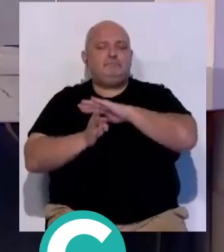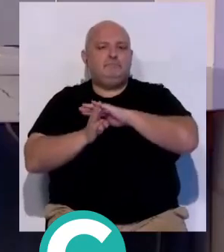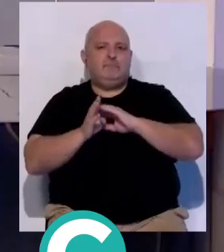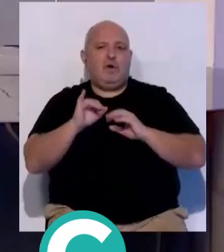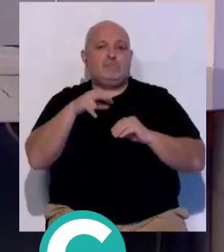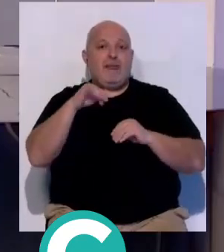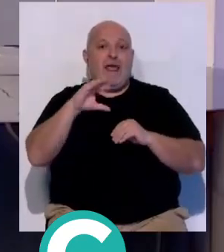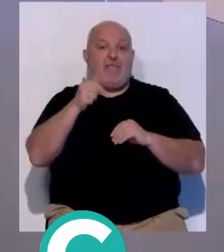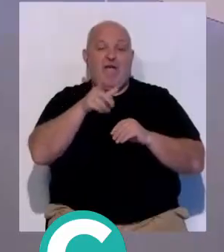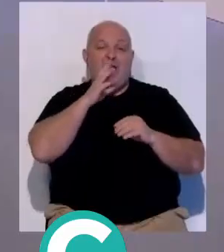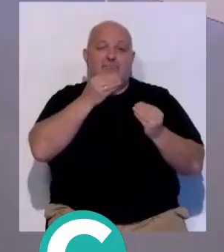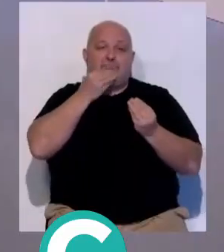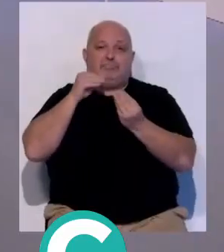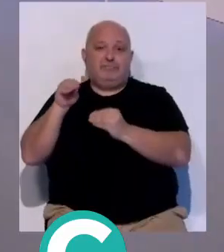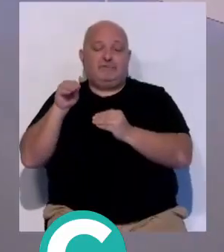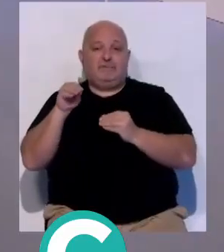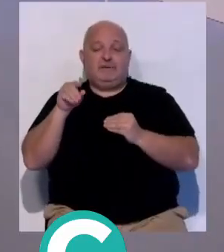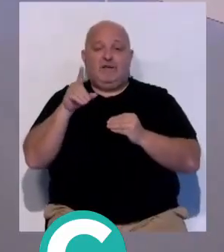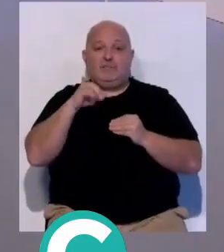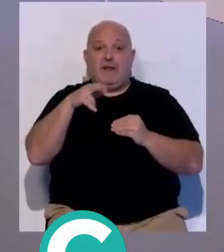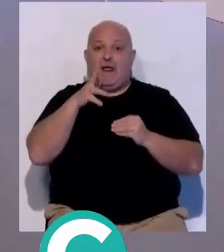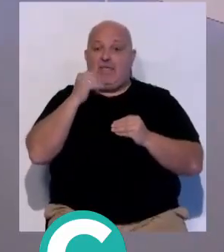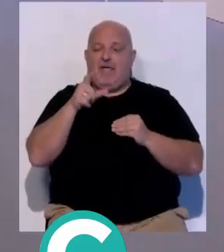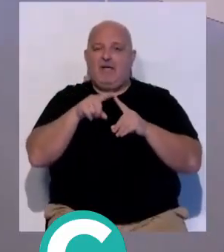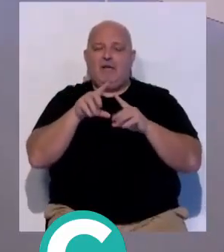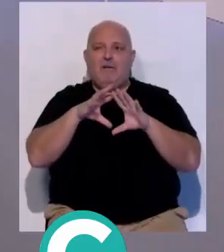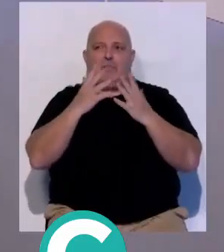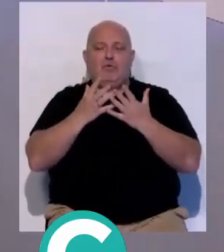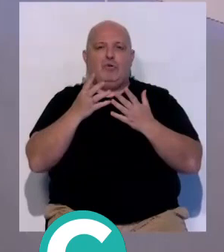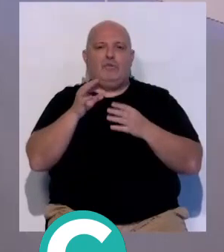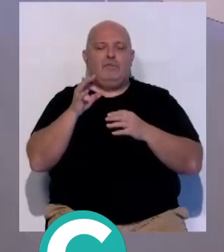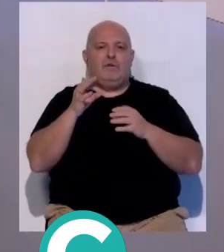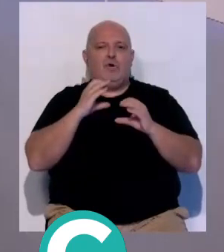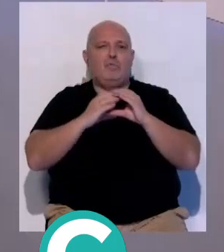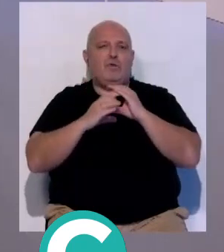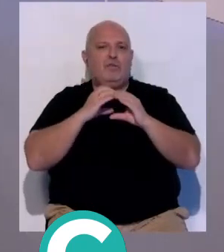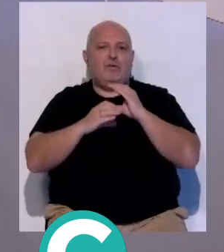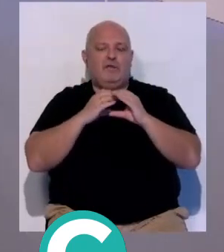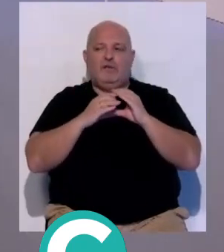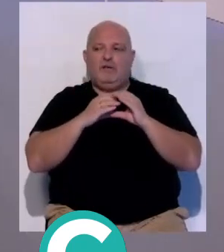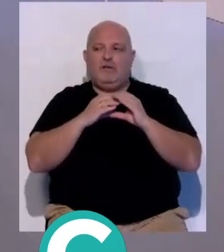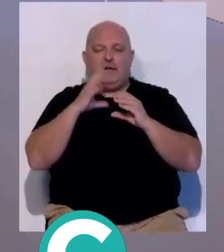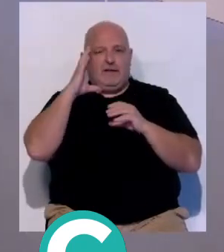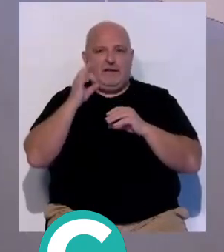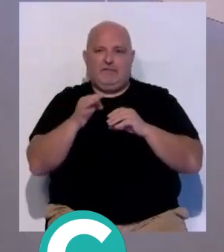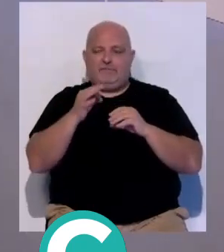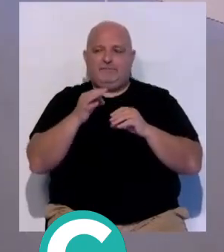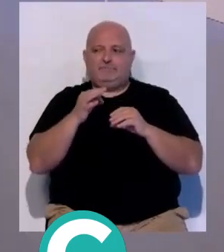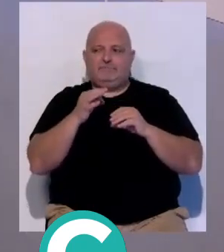García porque a donde llegó José María García en el mundo de la comunicación creo yo sin ofender a